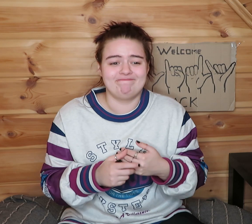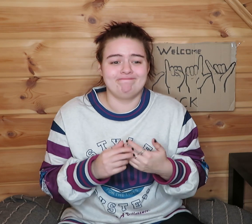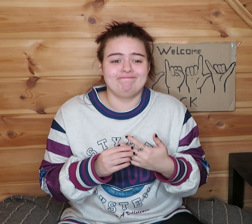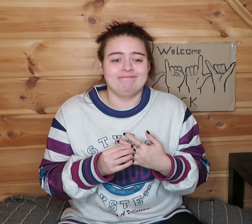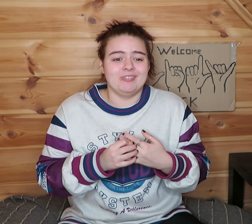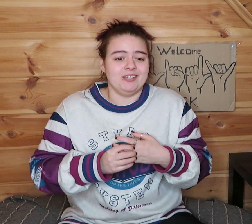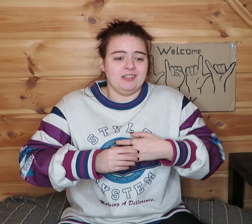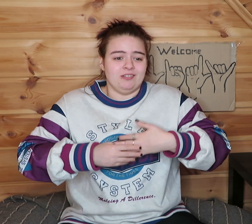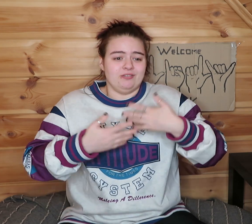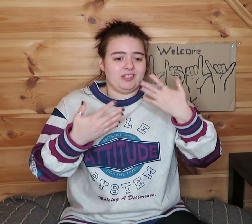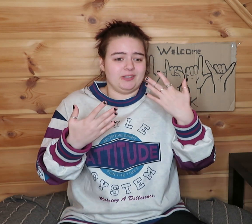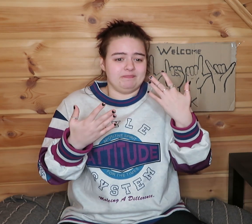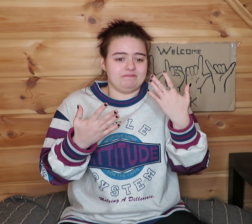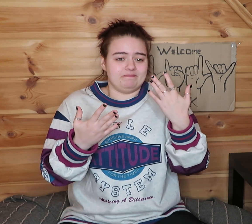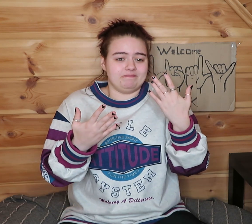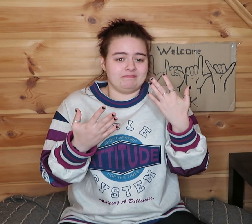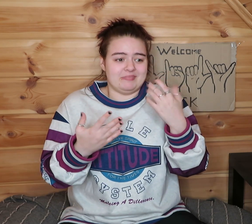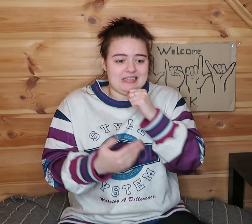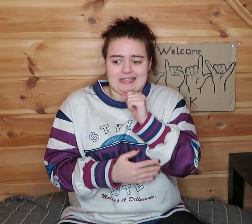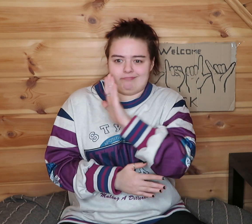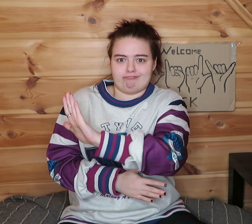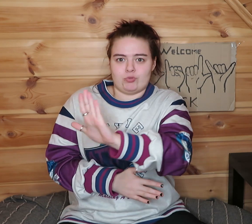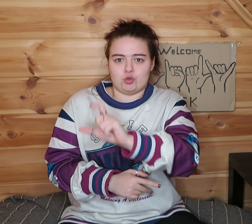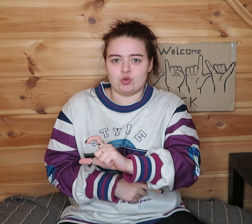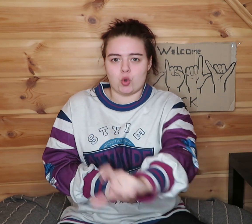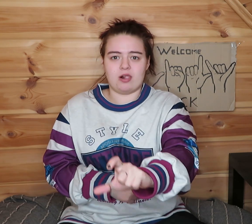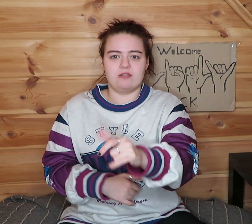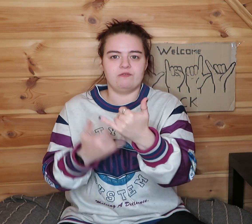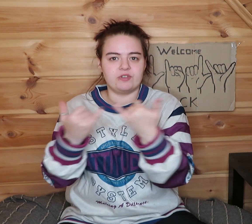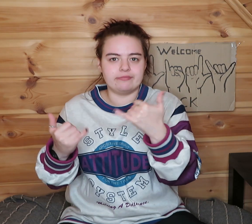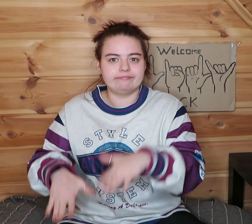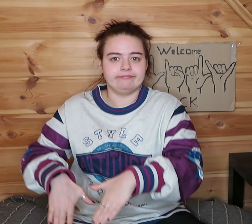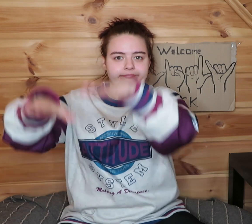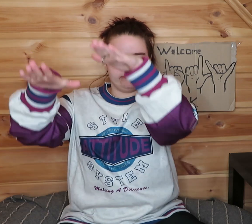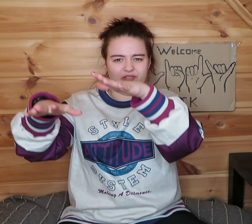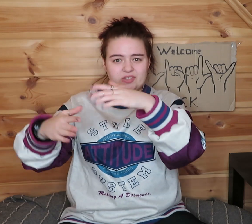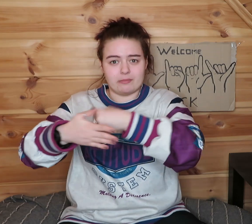Es ist nicht deren Schuld wie sie aufwachsen.